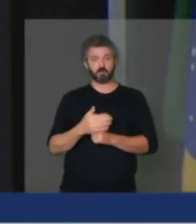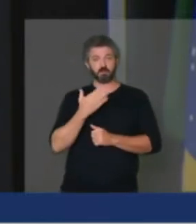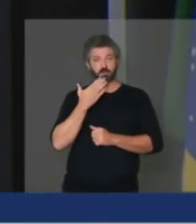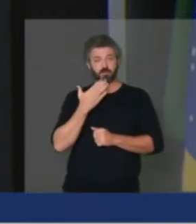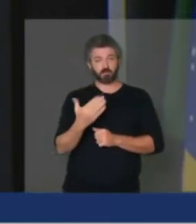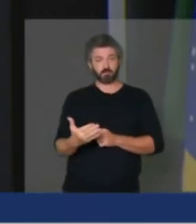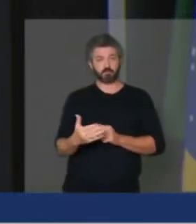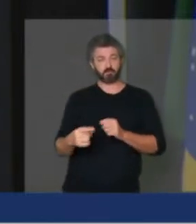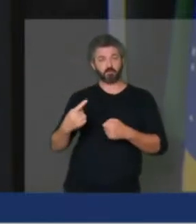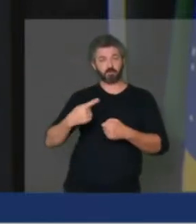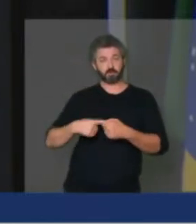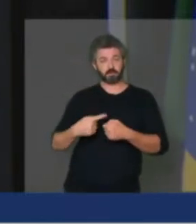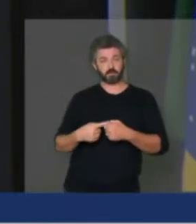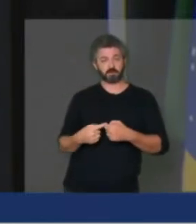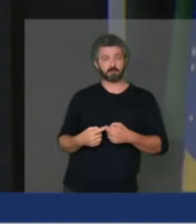EXEMPLO DO PARCELAMENTO DAS